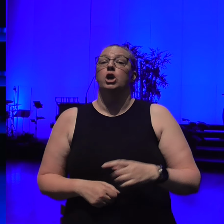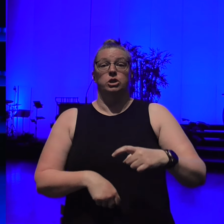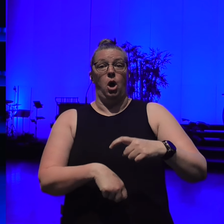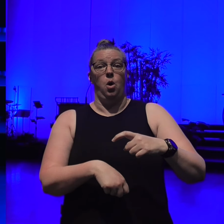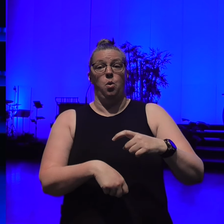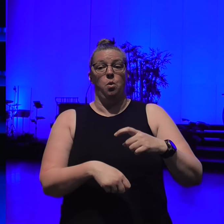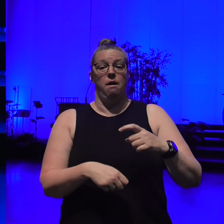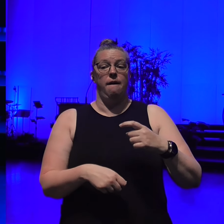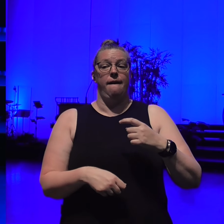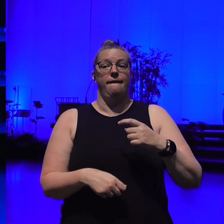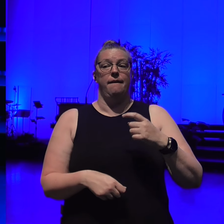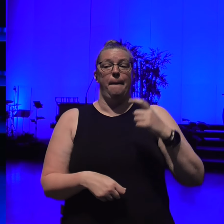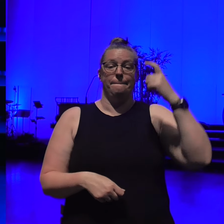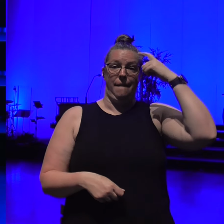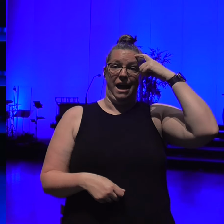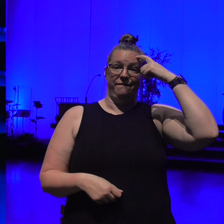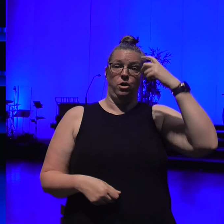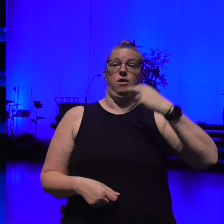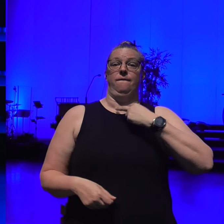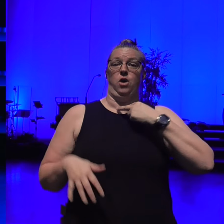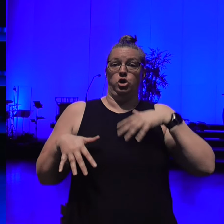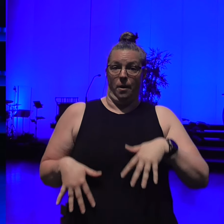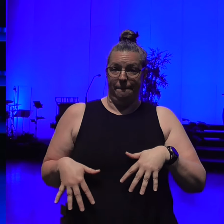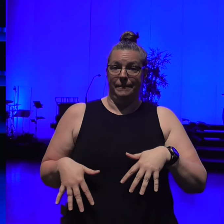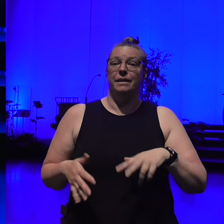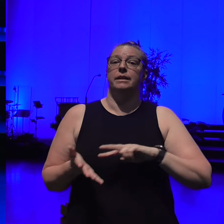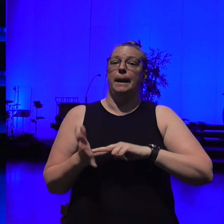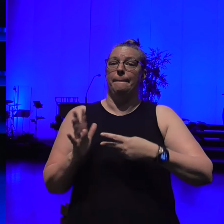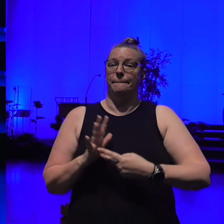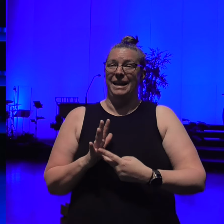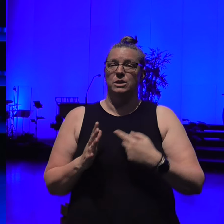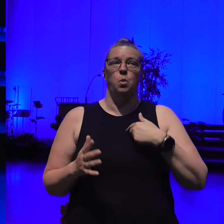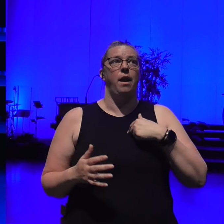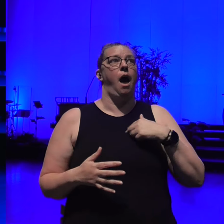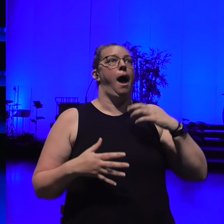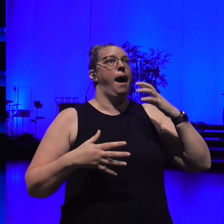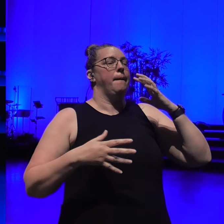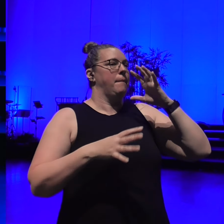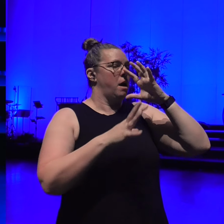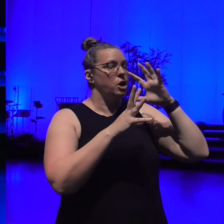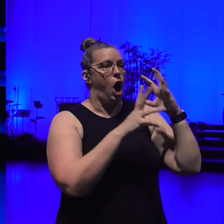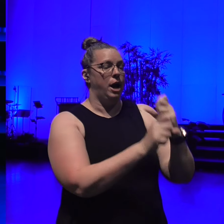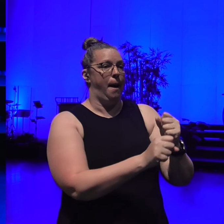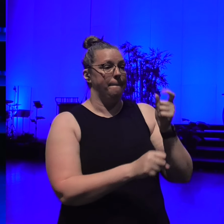atrapado pensando en ti, voy a volver a mí mismo Mis problemas y asuntos pueden